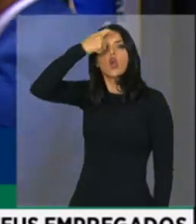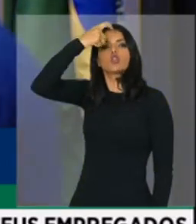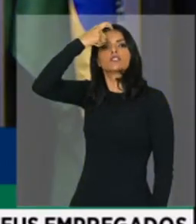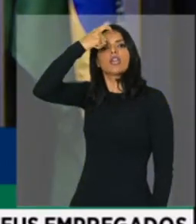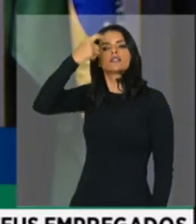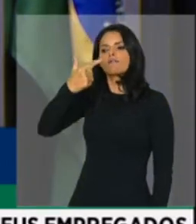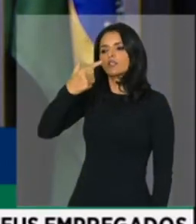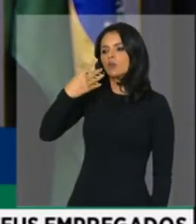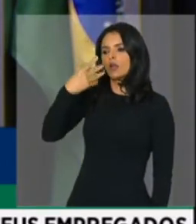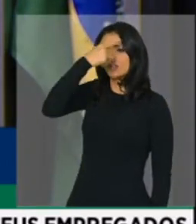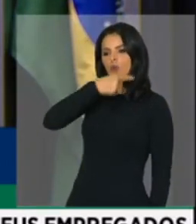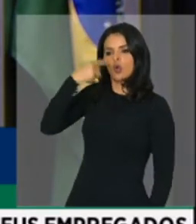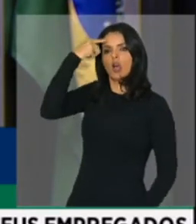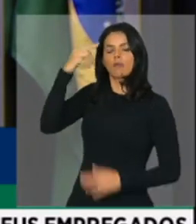PRESIDENTE TENHA A CONSCIÊNCIA DE QUE EM 24